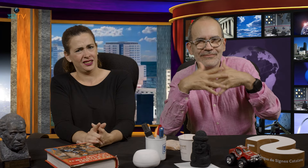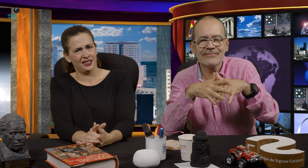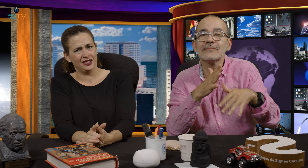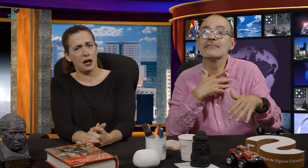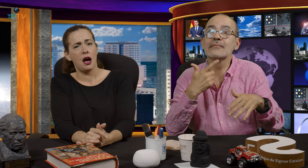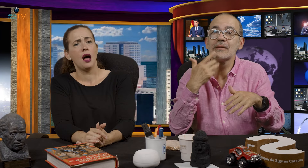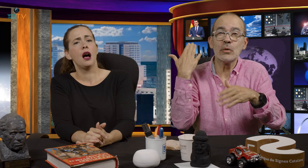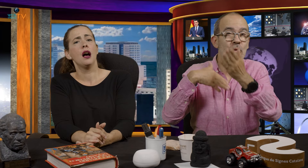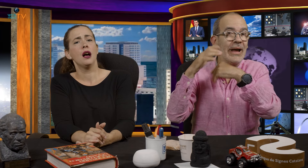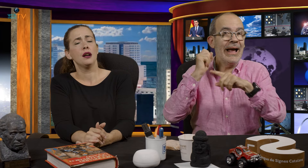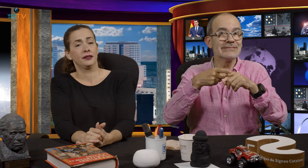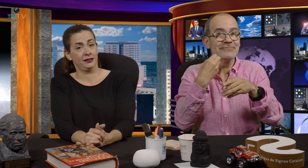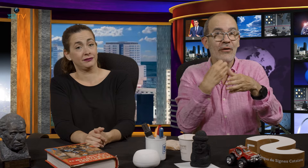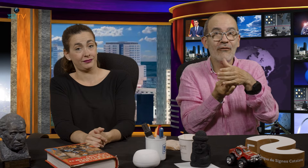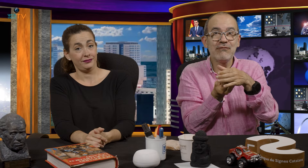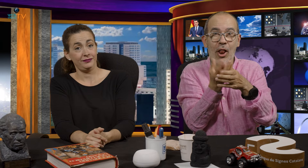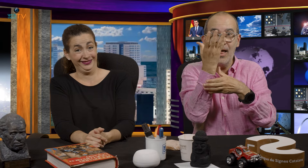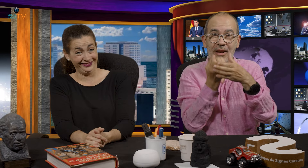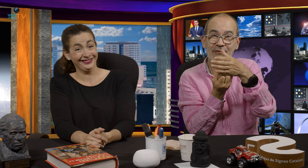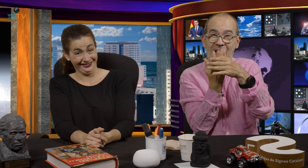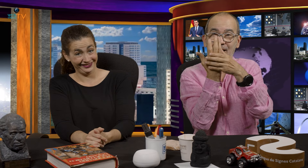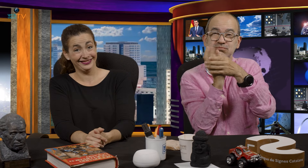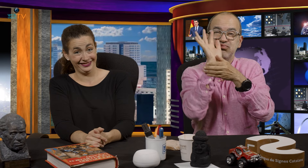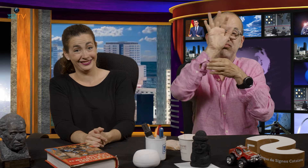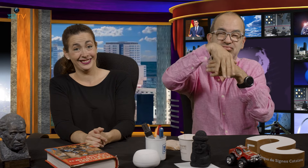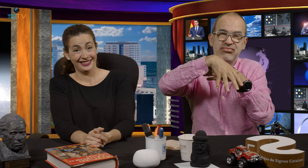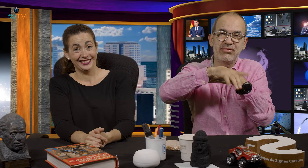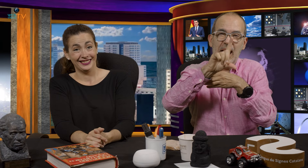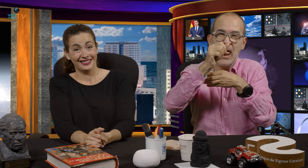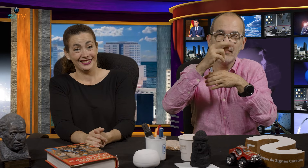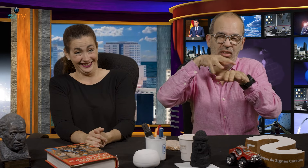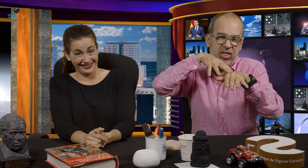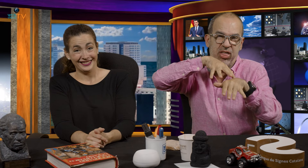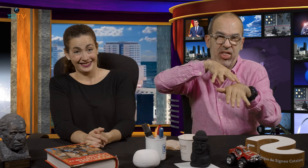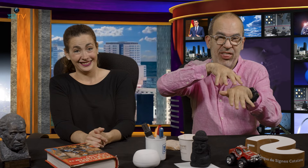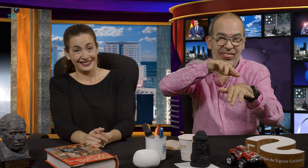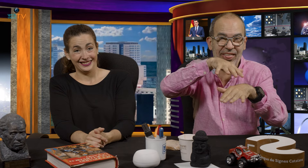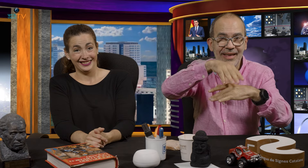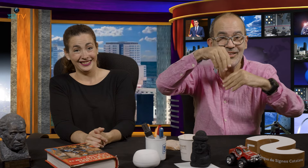Digamos que son grutas naturales que aparecieron por la erosión